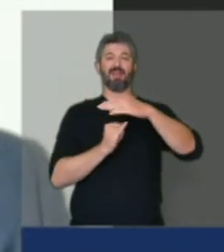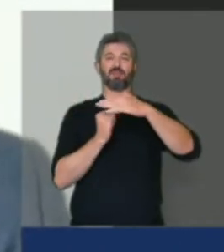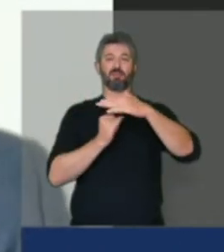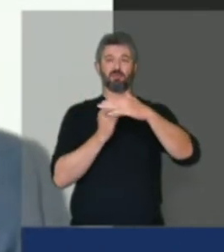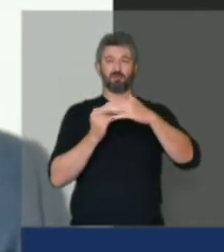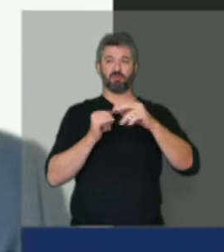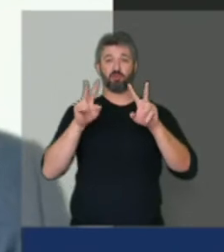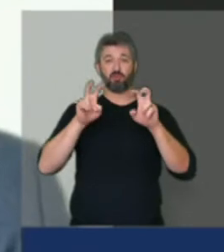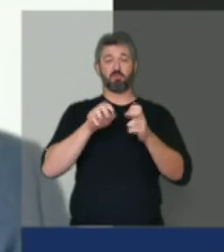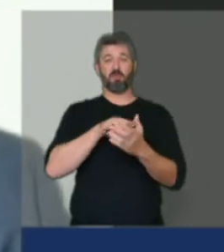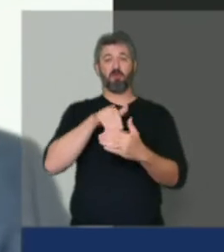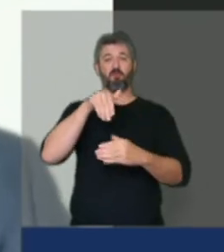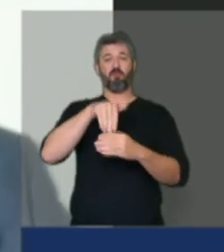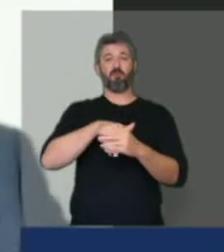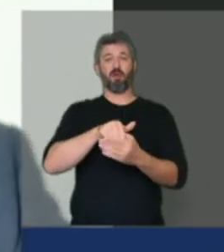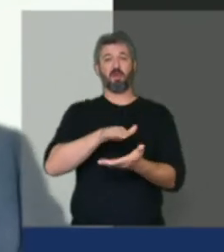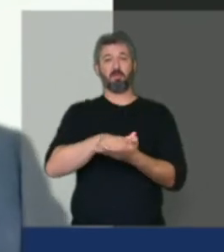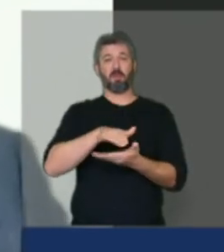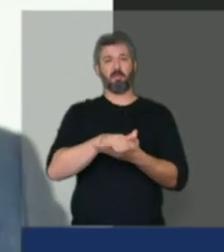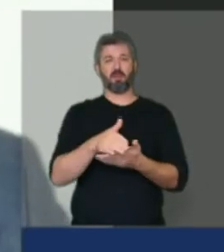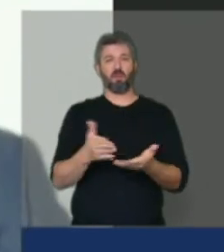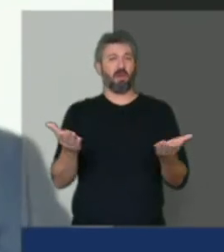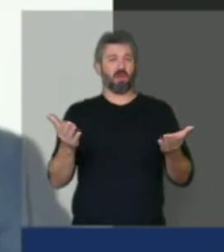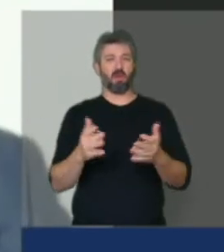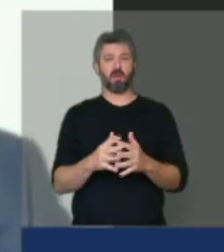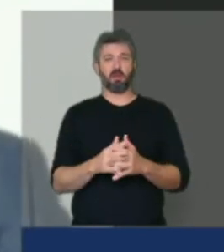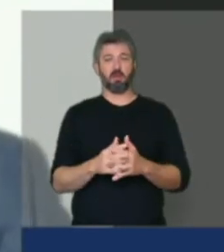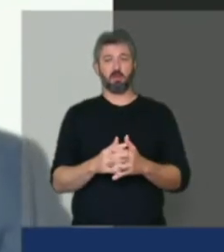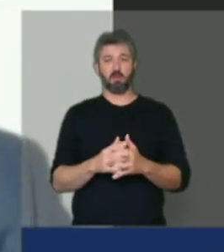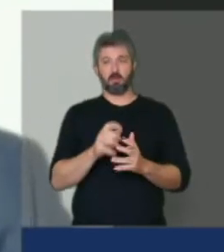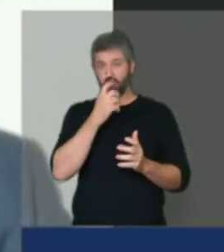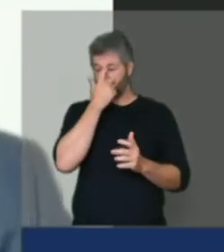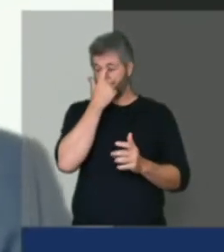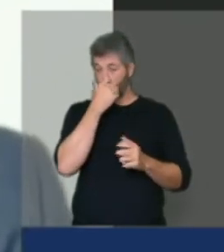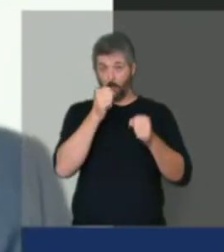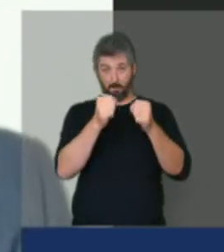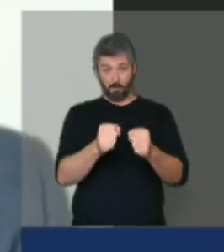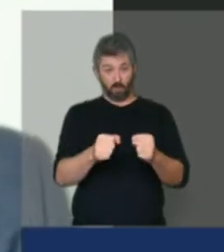VOTO IMPRESSO. ORA, SE O PODER EMANA DO POVO E POR ELE É